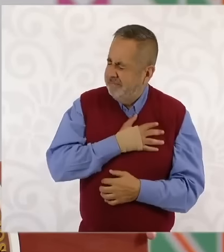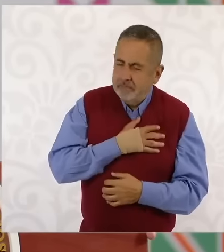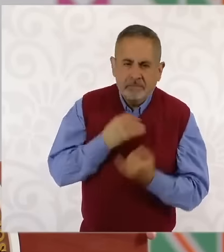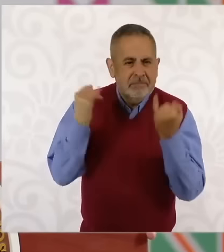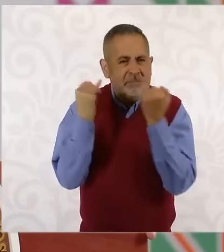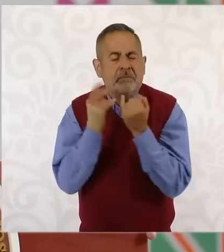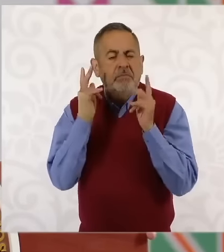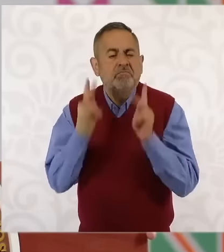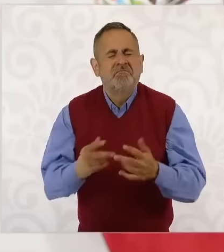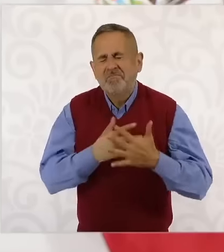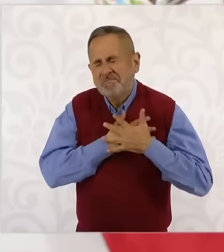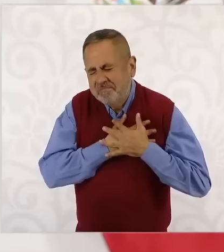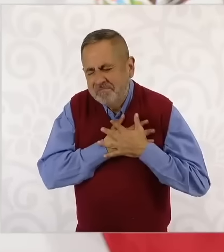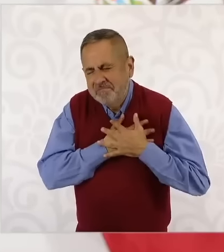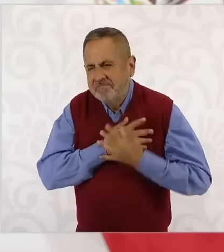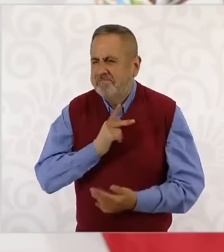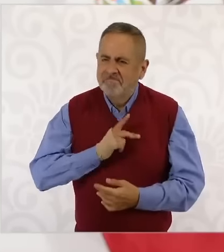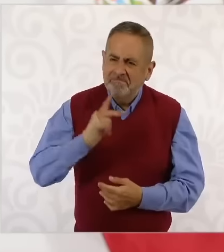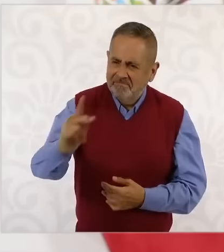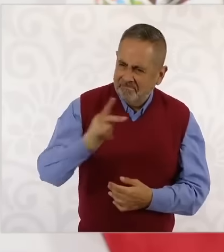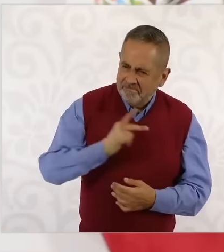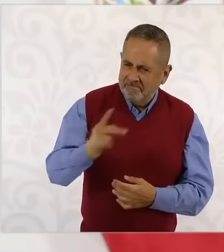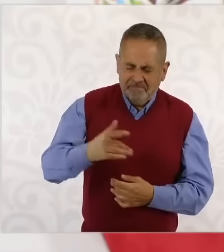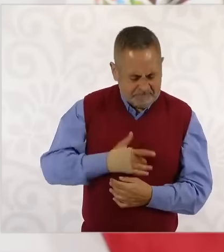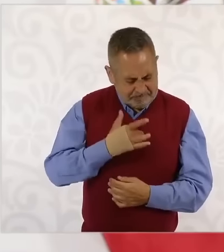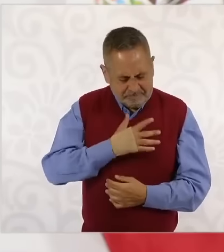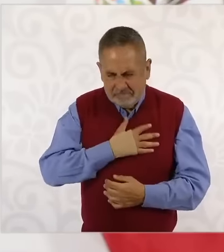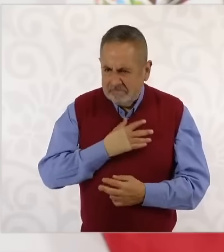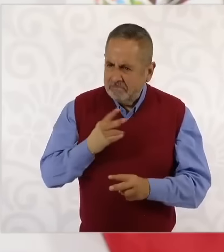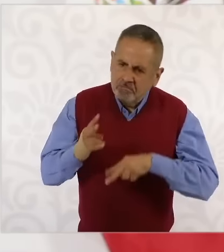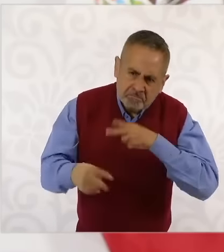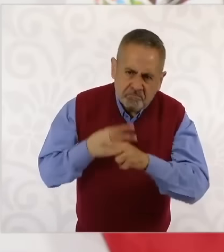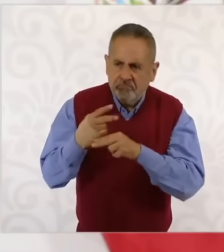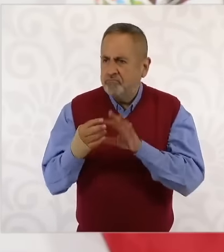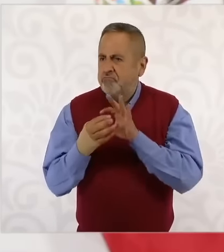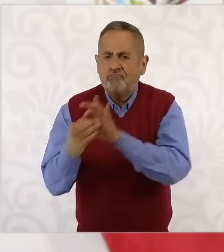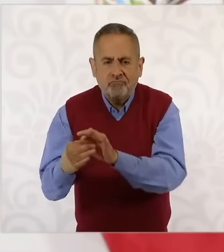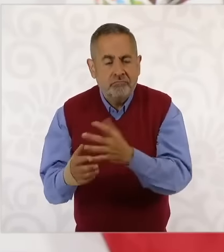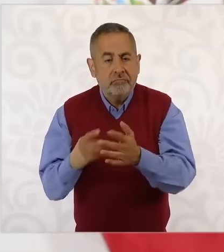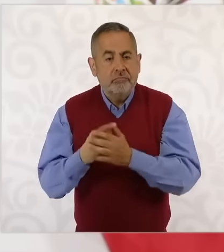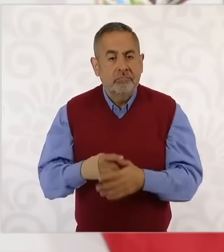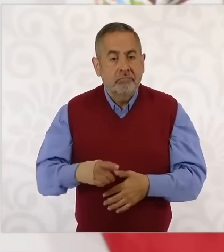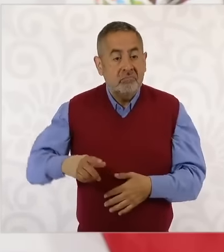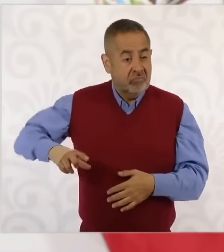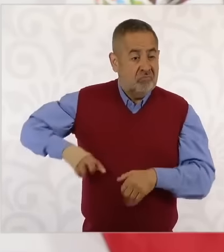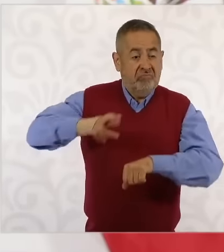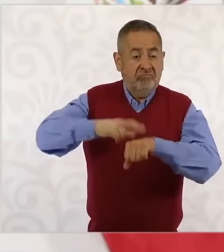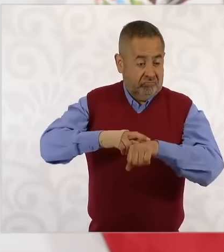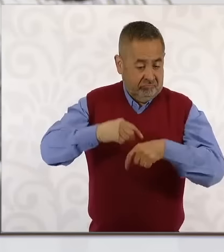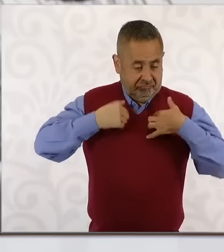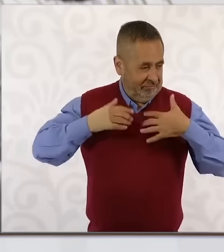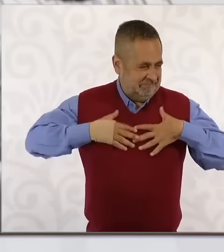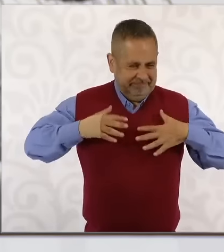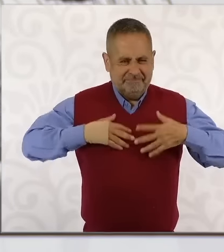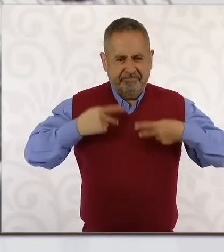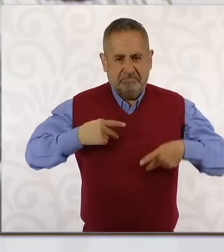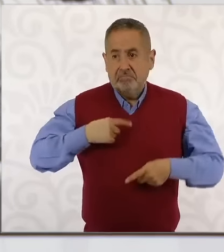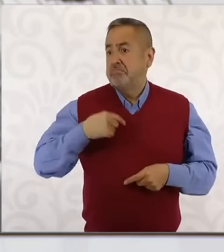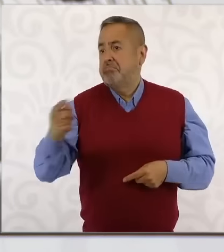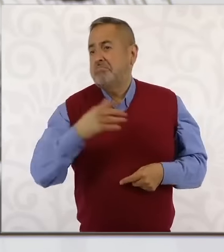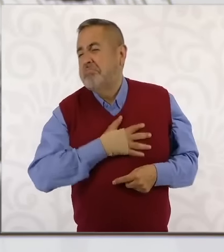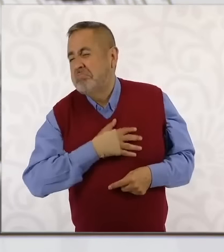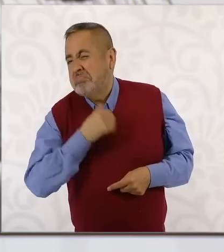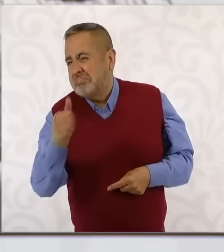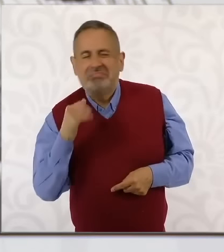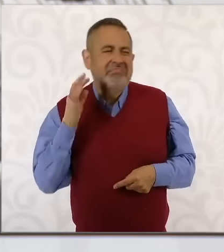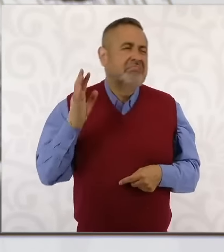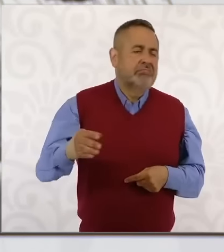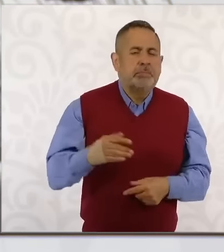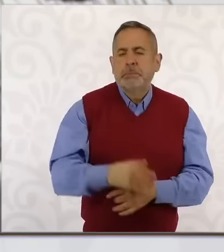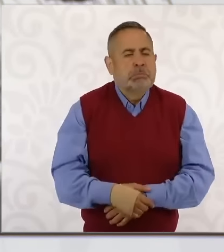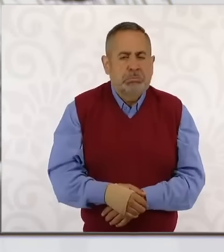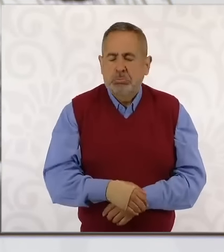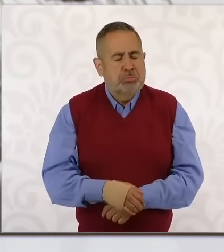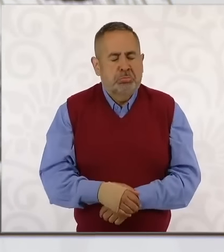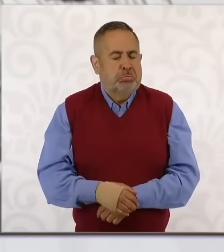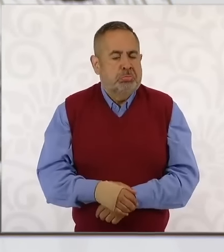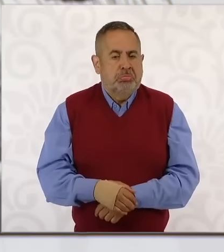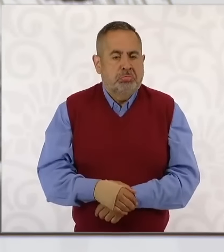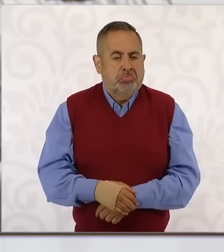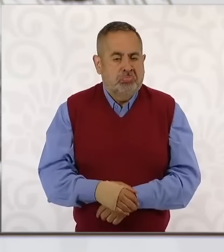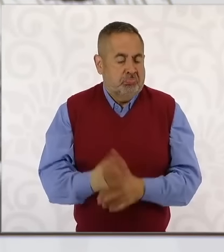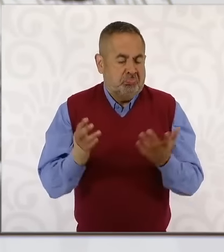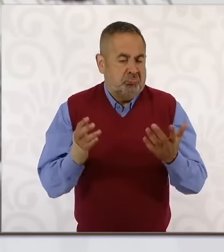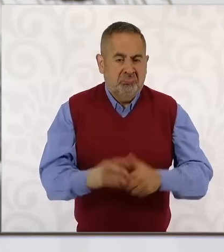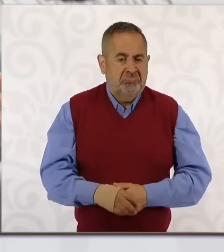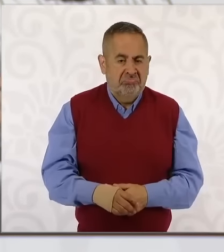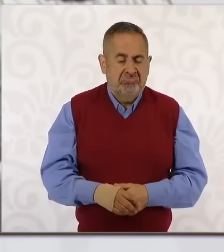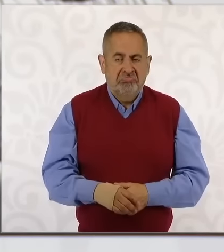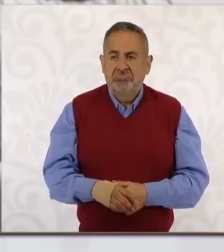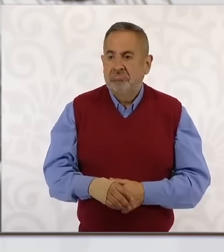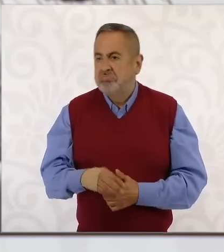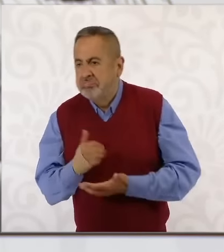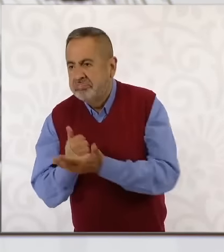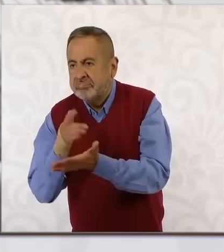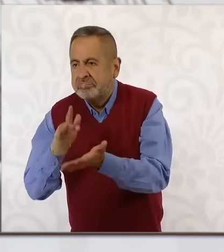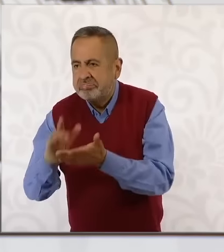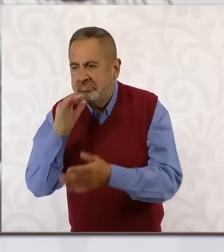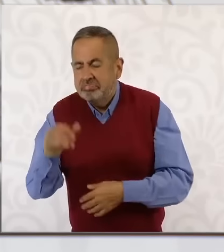es el amor al pueblo. Eso lo que mueve. Gobernante que no tiene amor al pueblo, pues no no apoya.